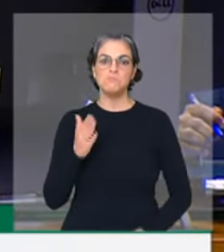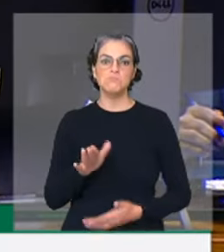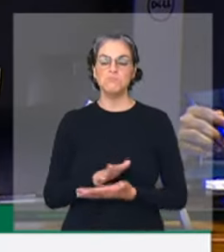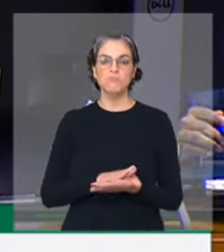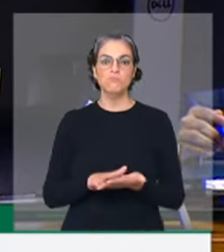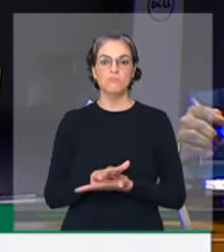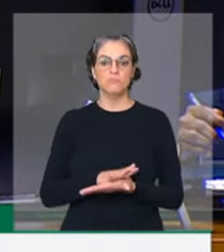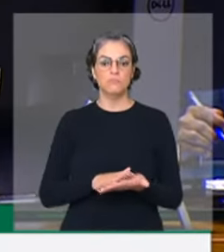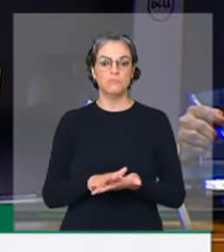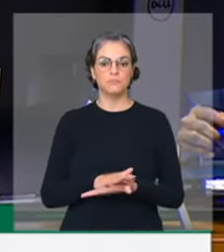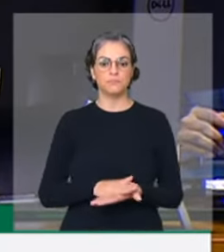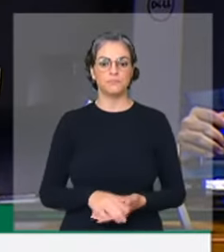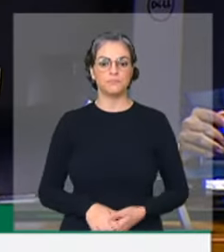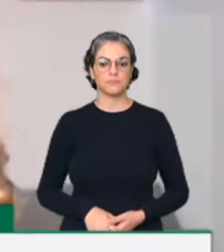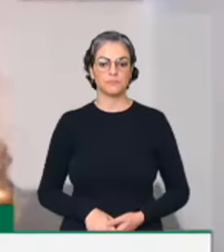CEDIDO PELO DEPUTADO ANDRÉ